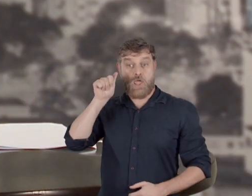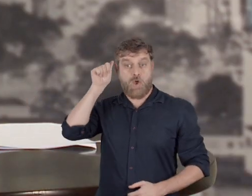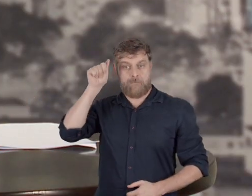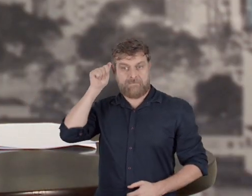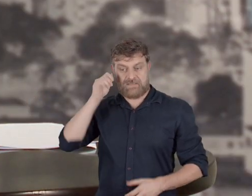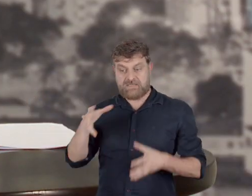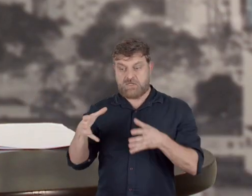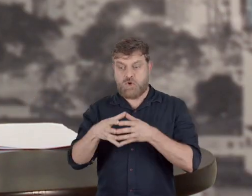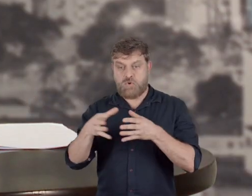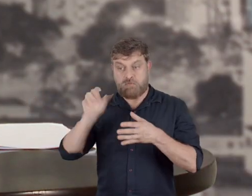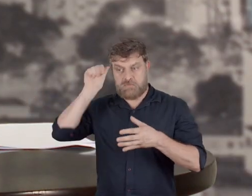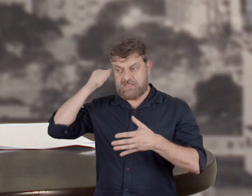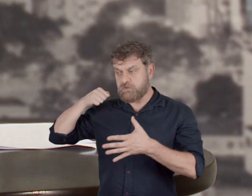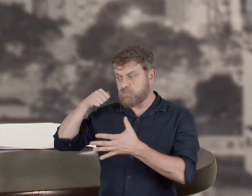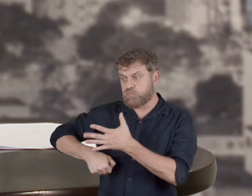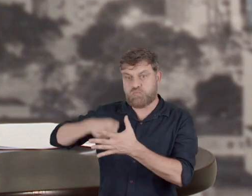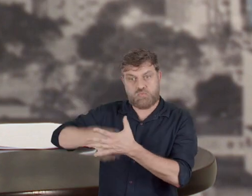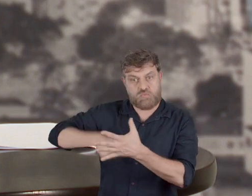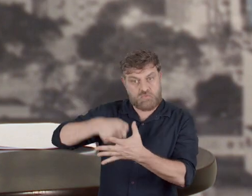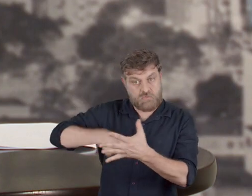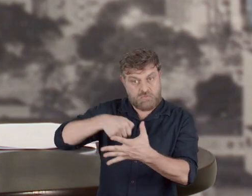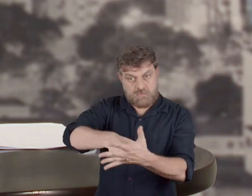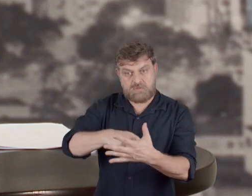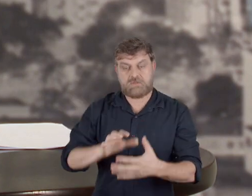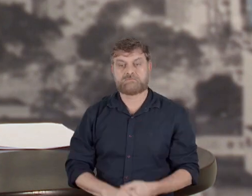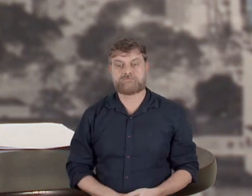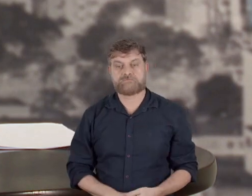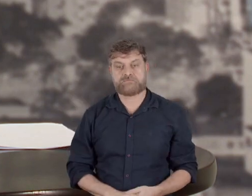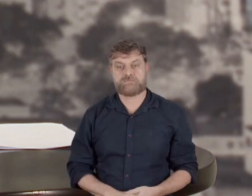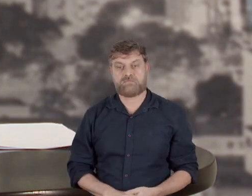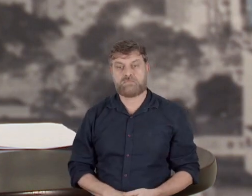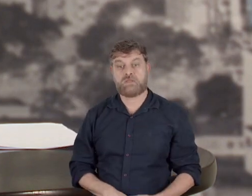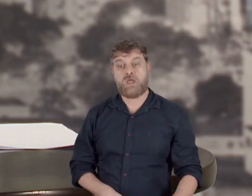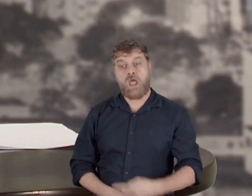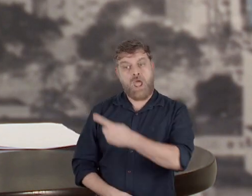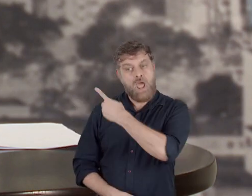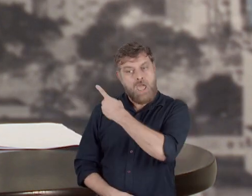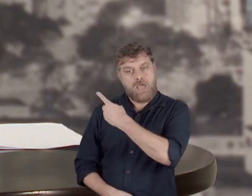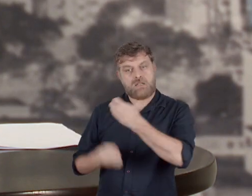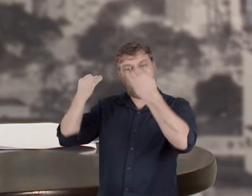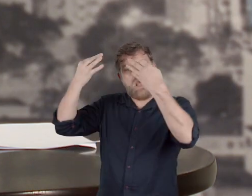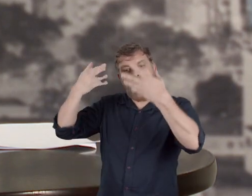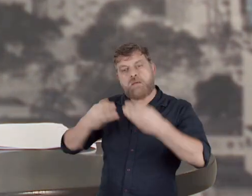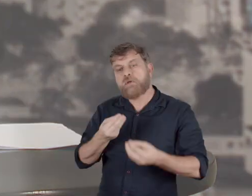e militante do movimento negro, ela enuncia isso de uma maneira brilhante: